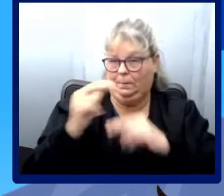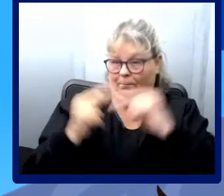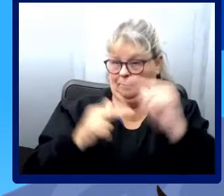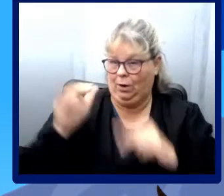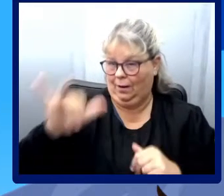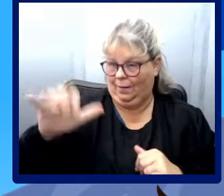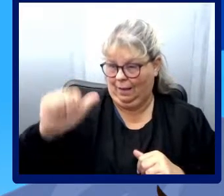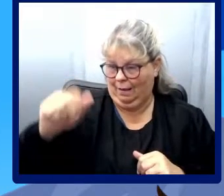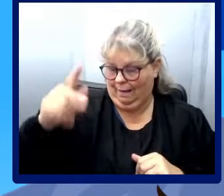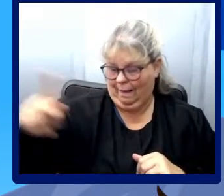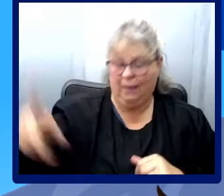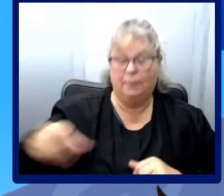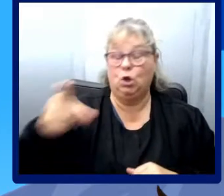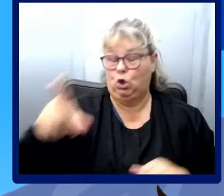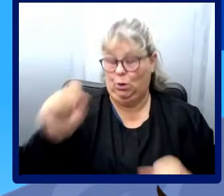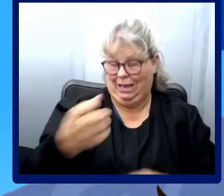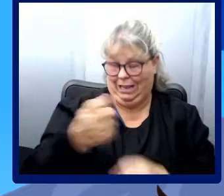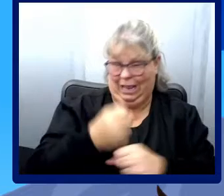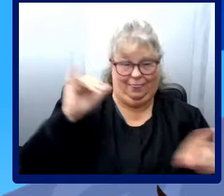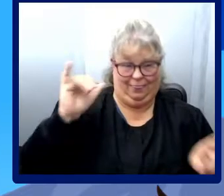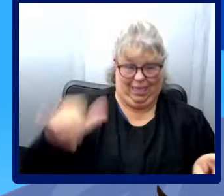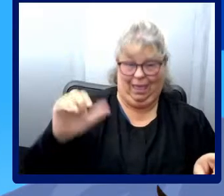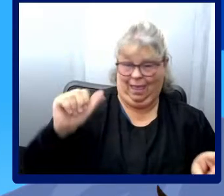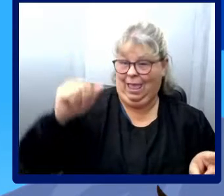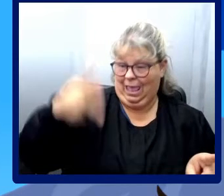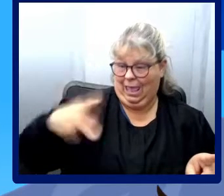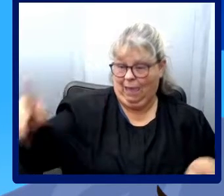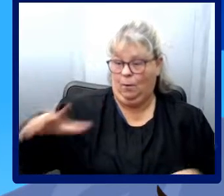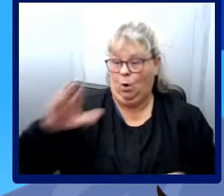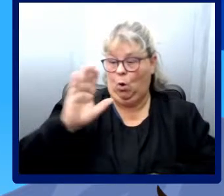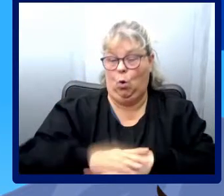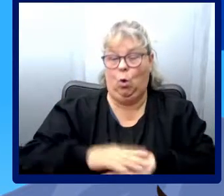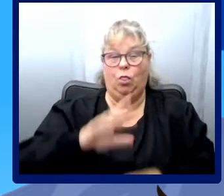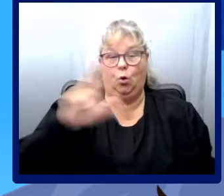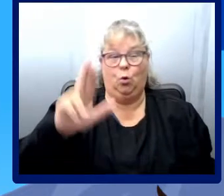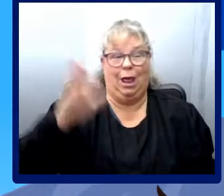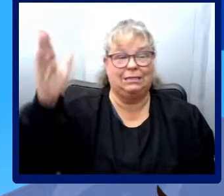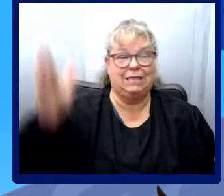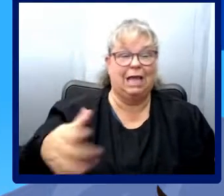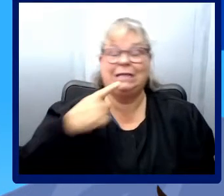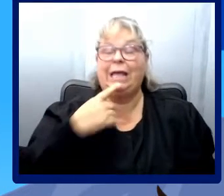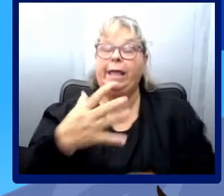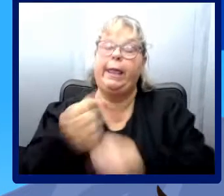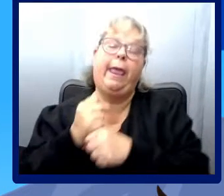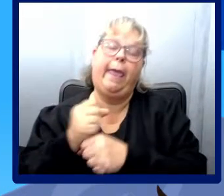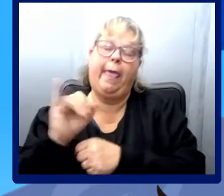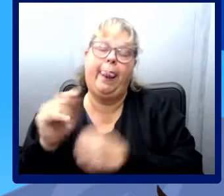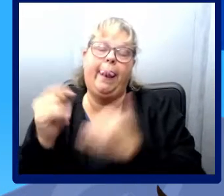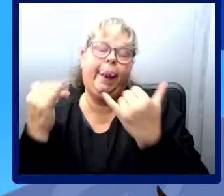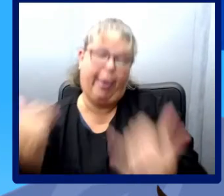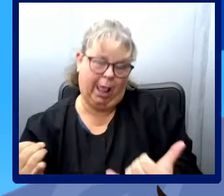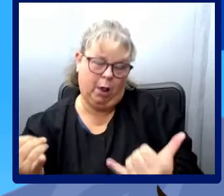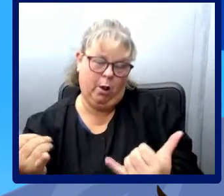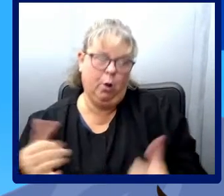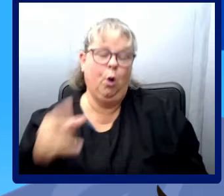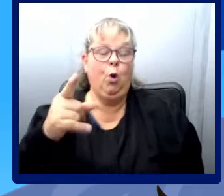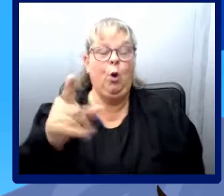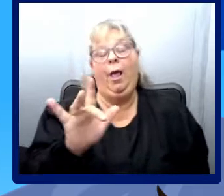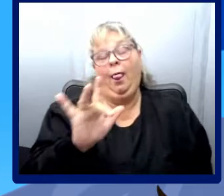Y pueden obtener esta aplicación simplemente yendo al lado derecho y dando clic en "obtener ahora". Una vez que den clic, se les pedirá que vayan